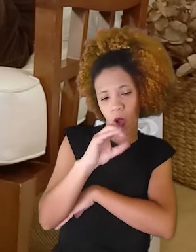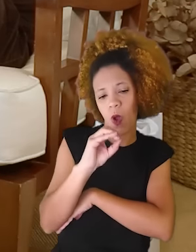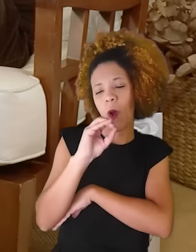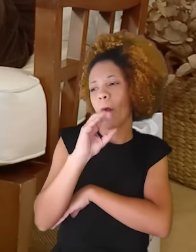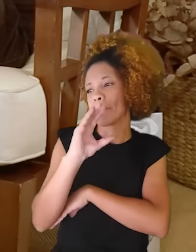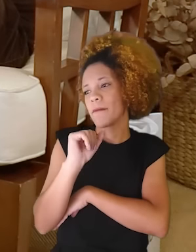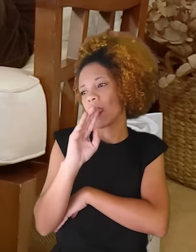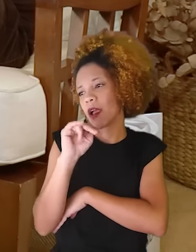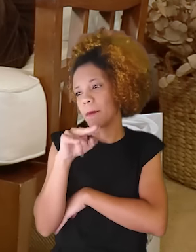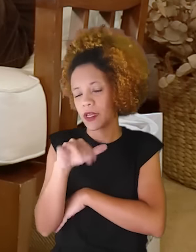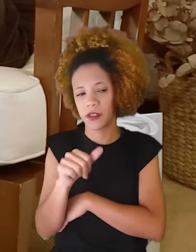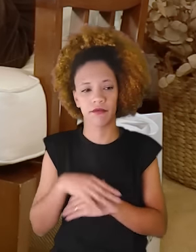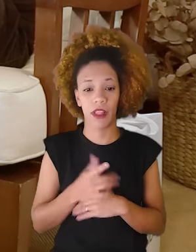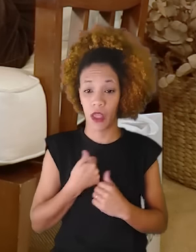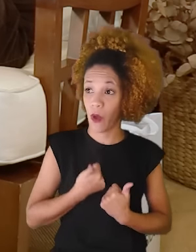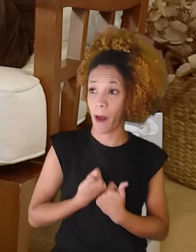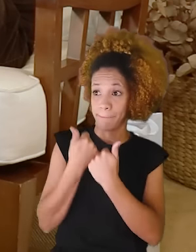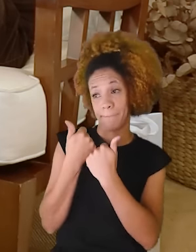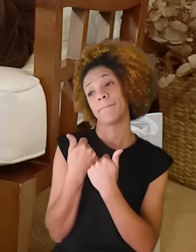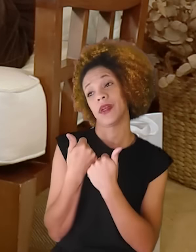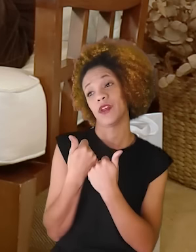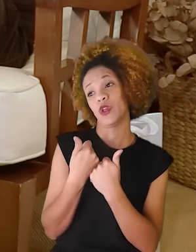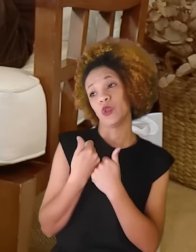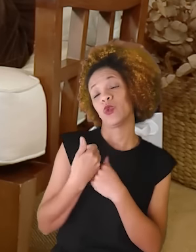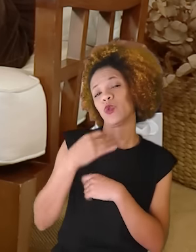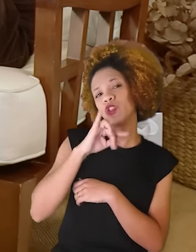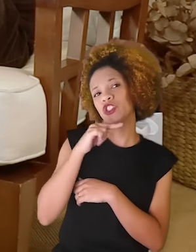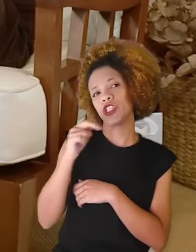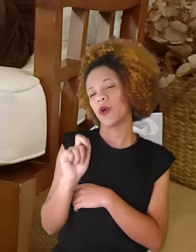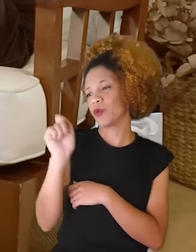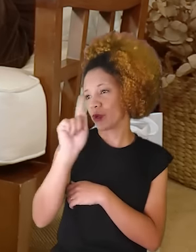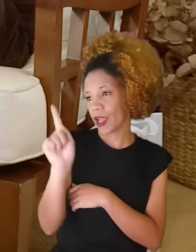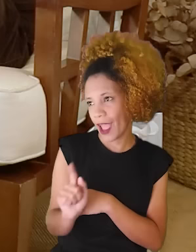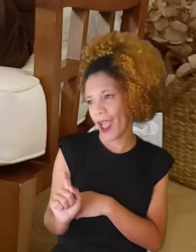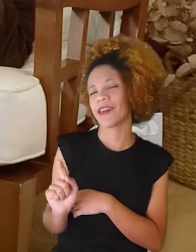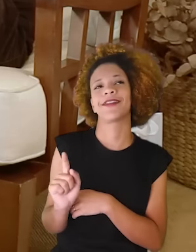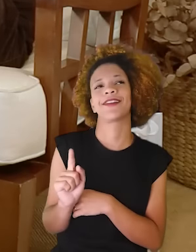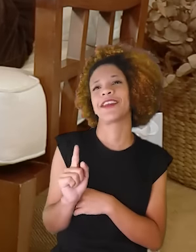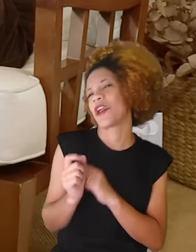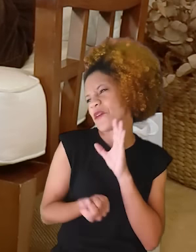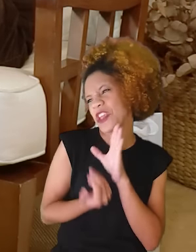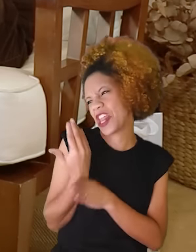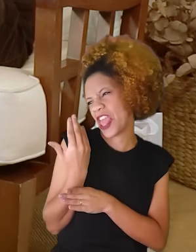eu apoio o ão do gás que é o candidato fake que eu criei sei sim com o rosto dele cara ah isso